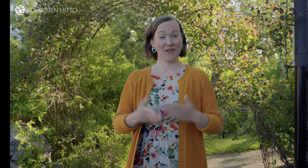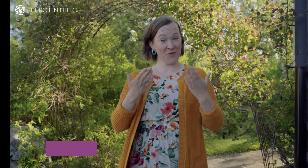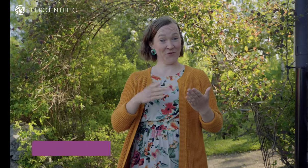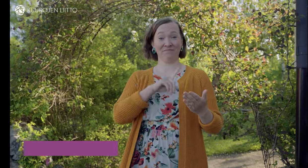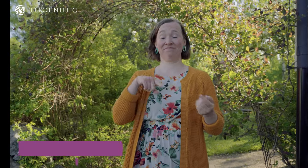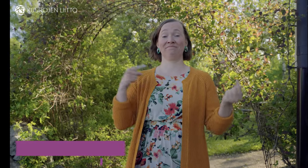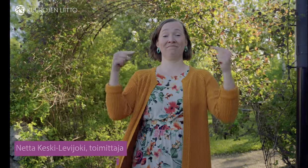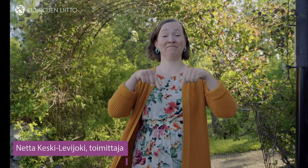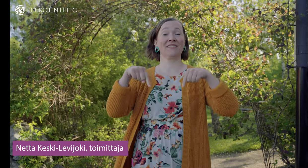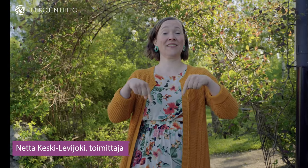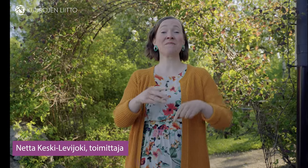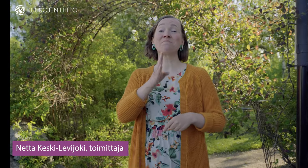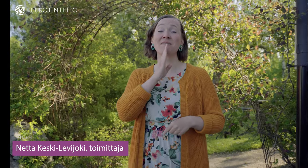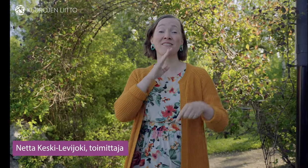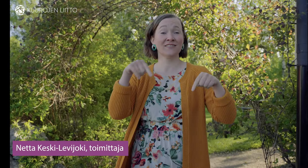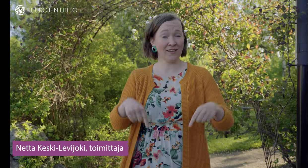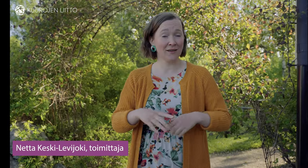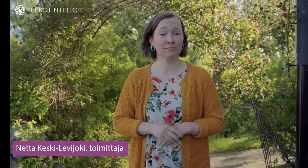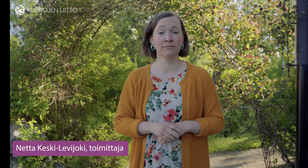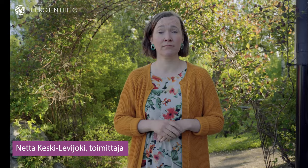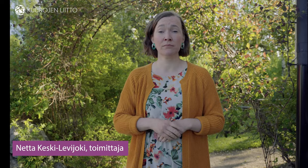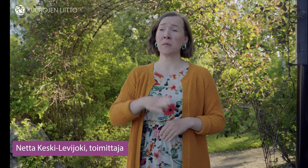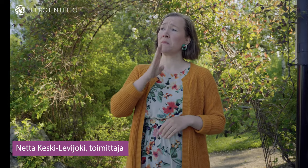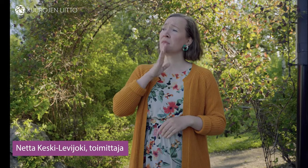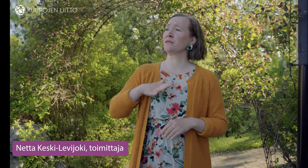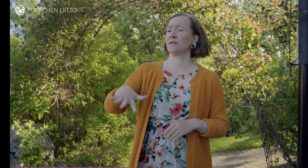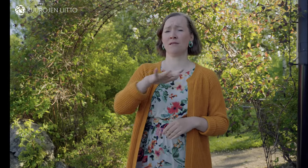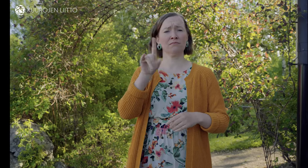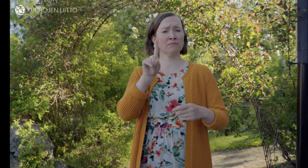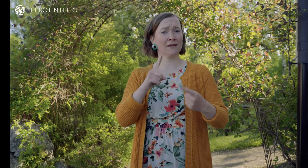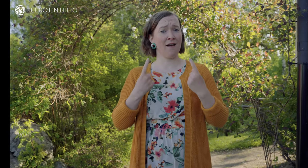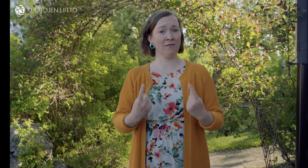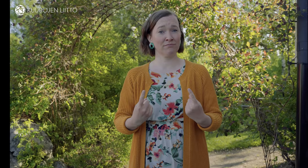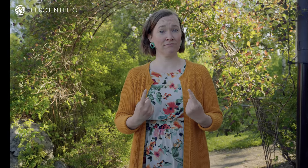Olemme tulleet Pietarsaareen. Vaan minkä takia?